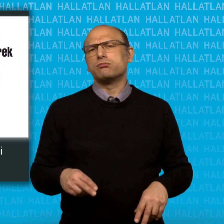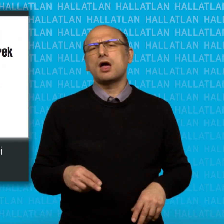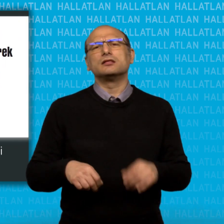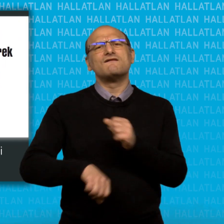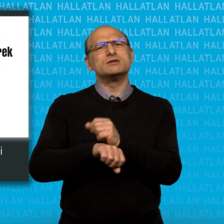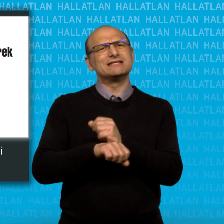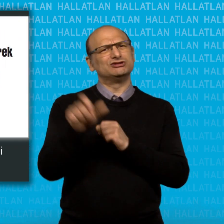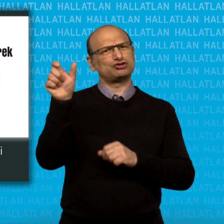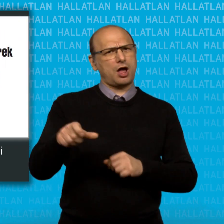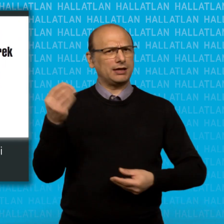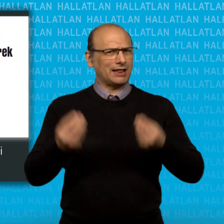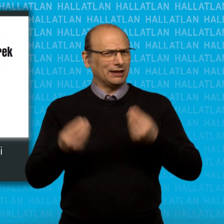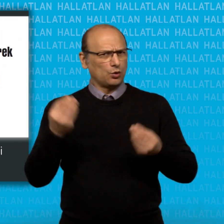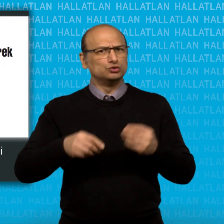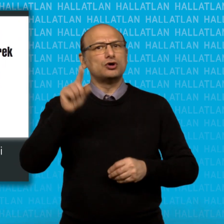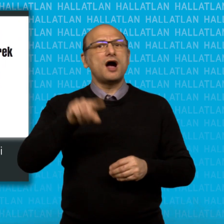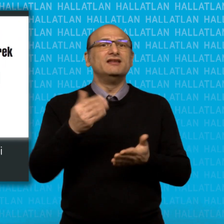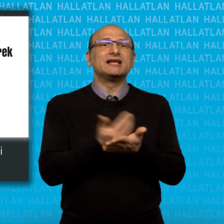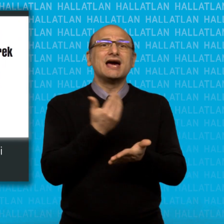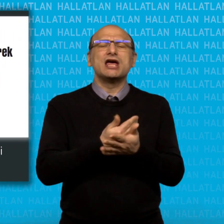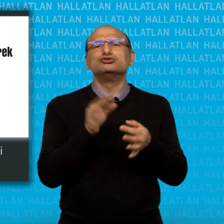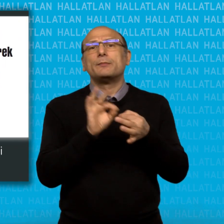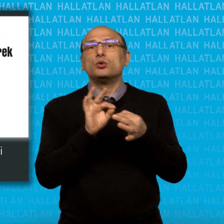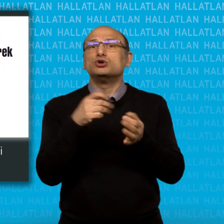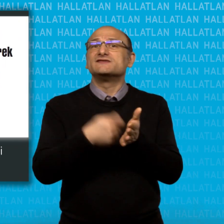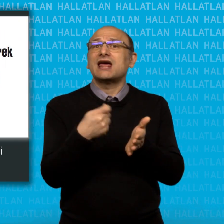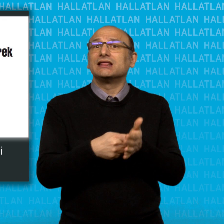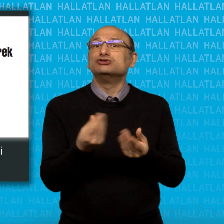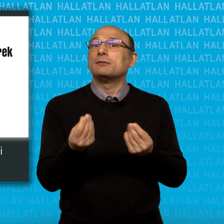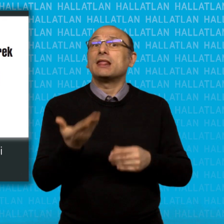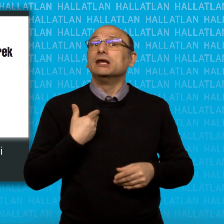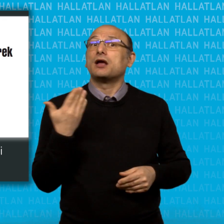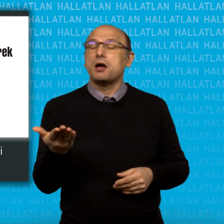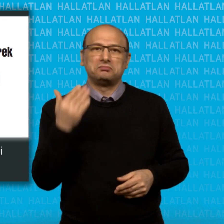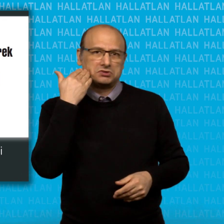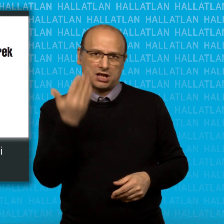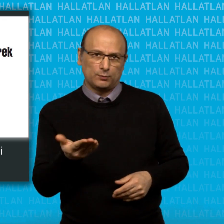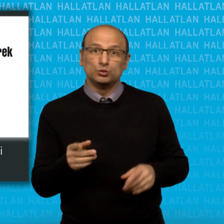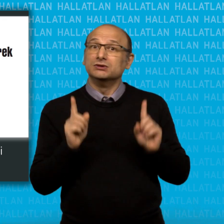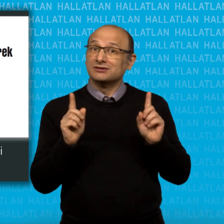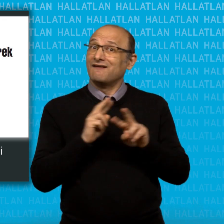Bár azt nem tudni, egy-egy játékos konkrétan mennyit tehet zsebre,